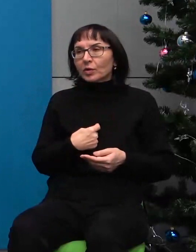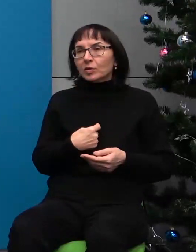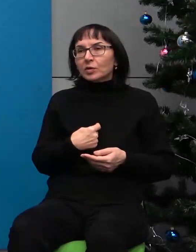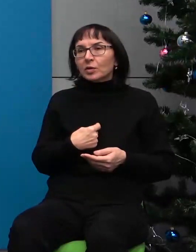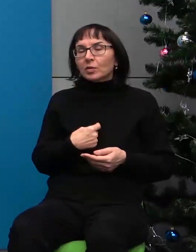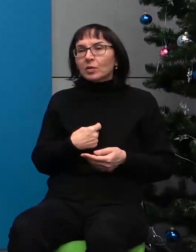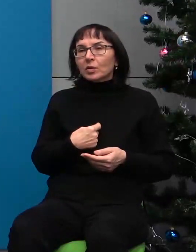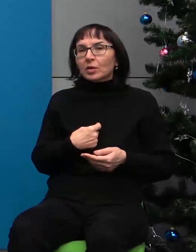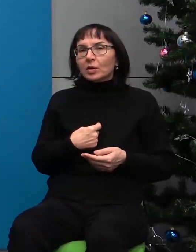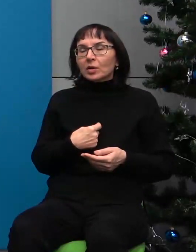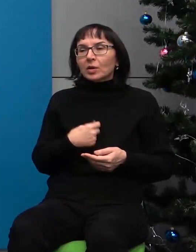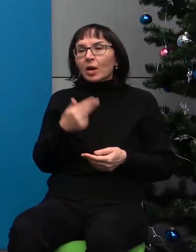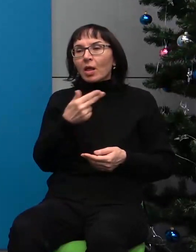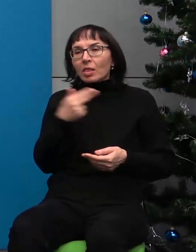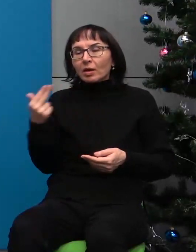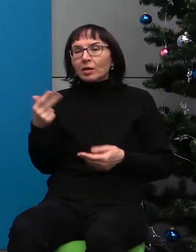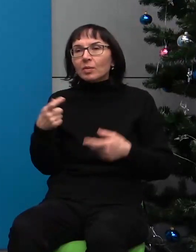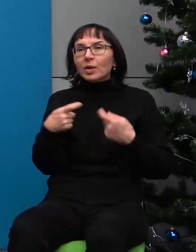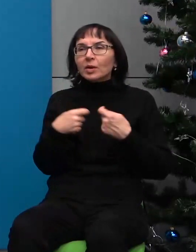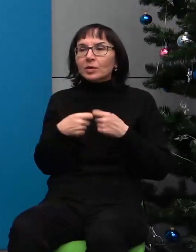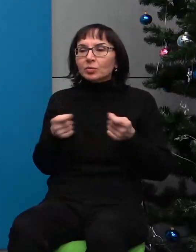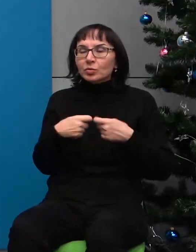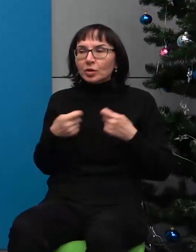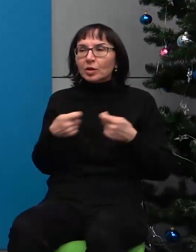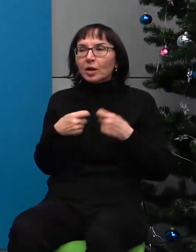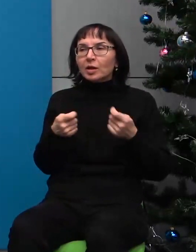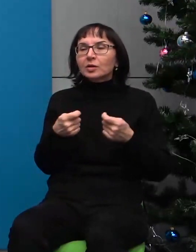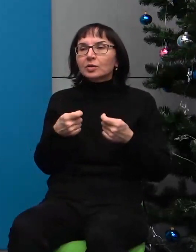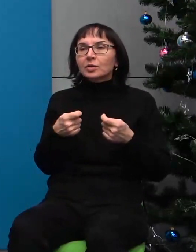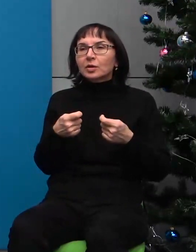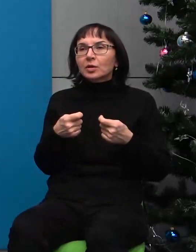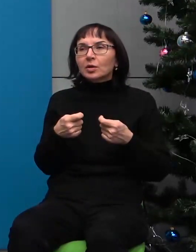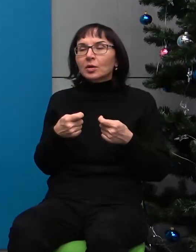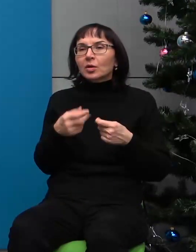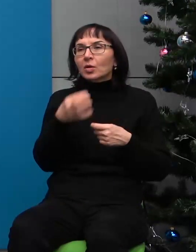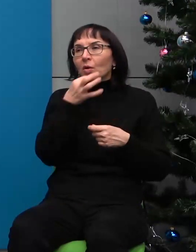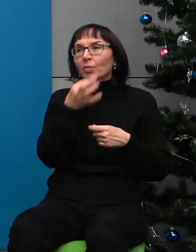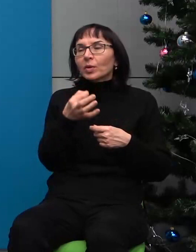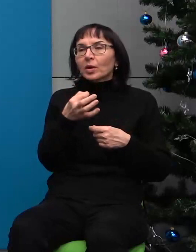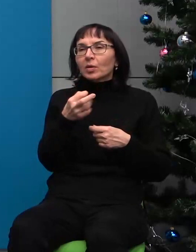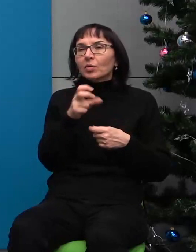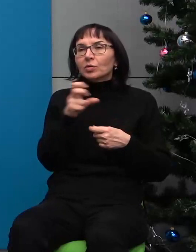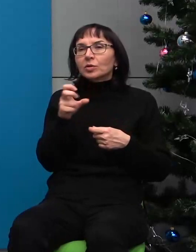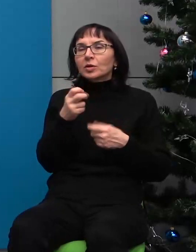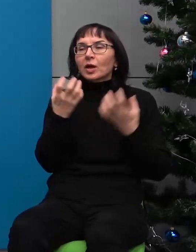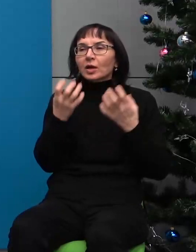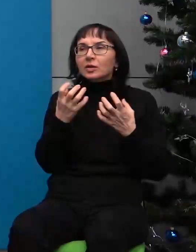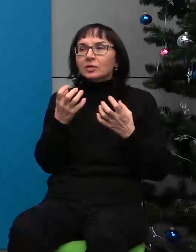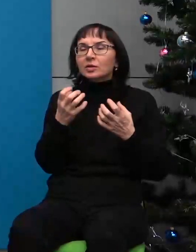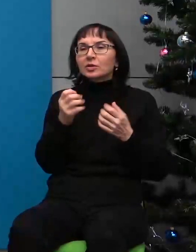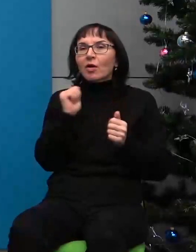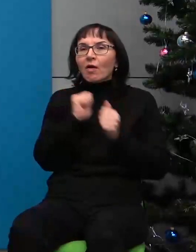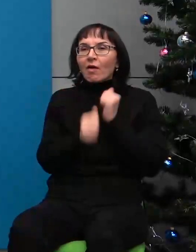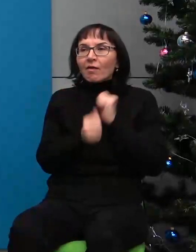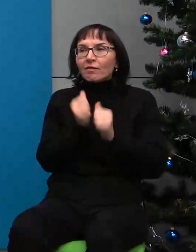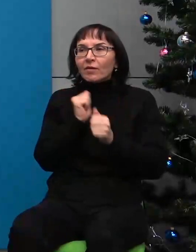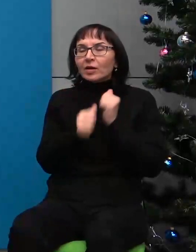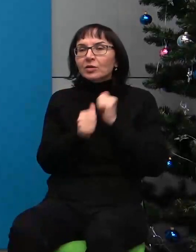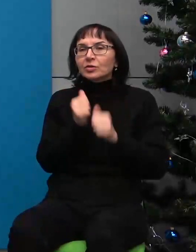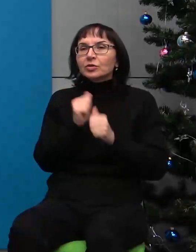z wydawcą a propos sprzedaży, potencjału sprzedażowego książki. Mi kiedyś mój wydawca powiedział czy pan chce walczyć o nagrodę Nika,